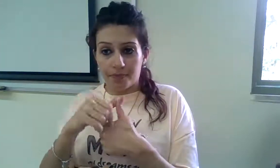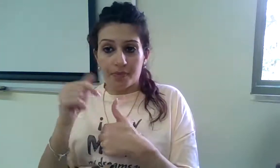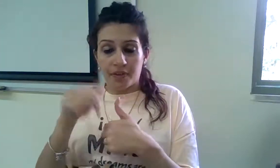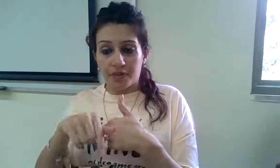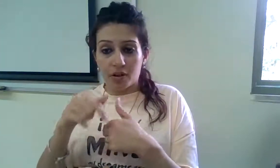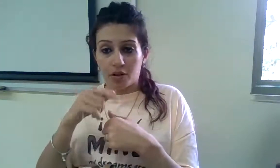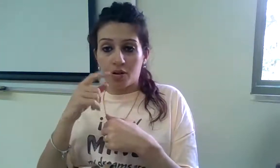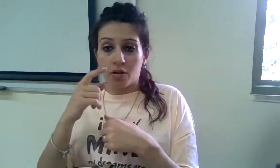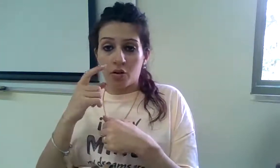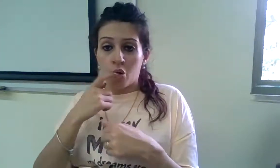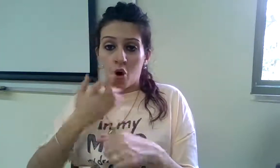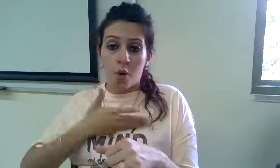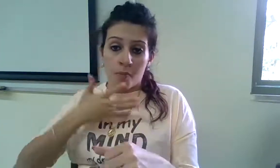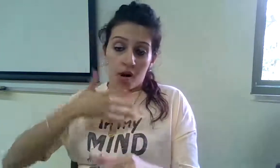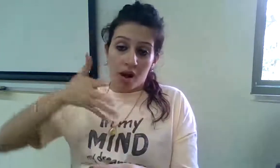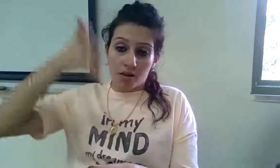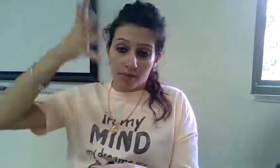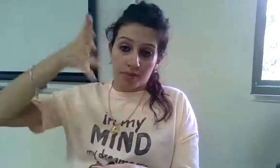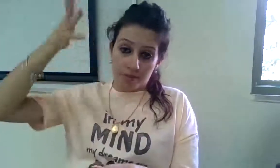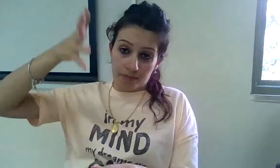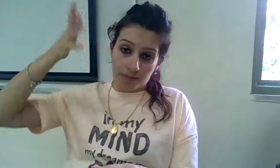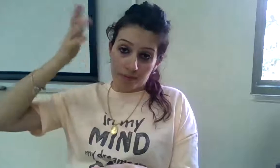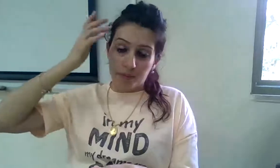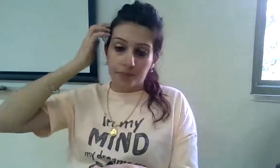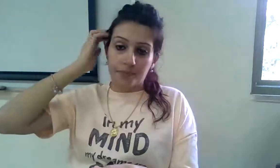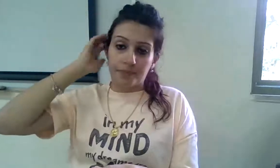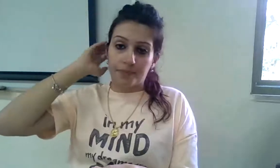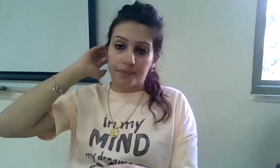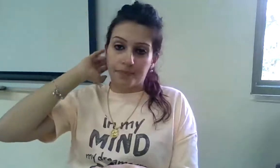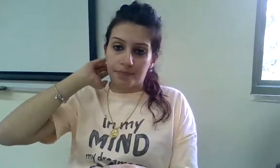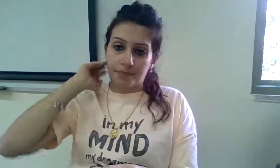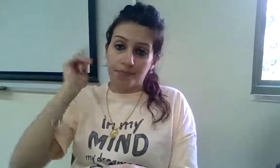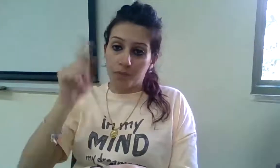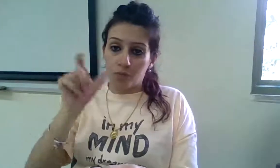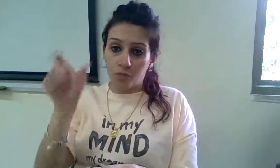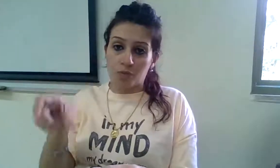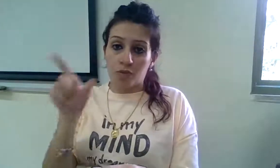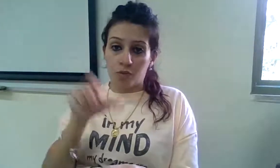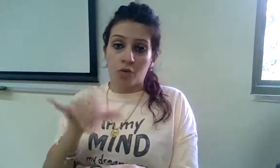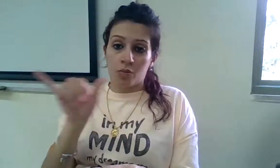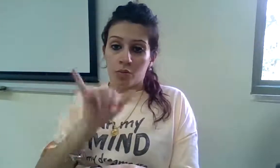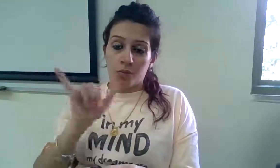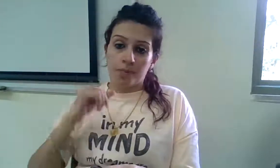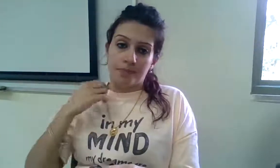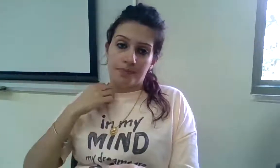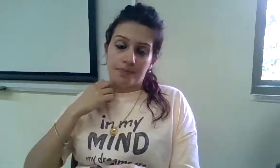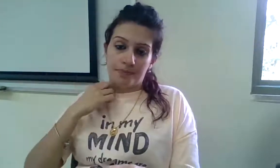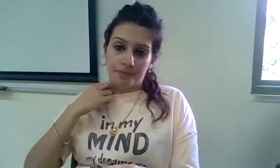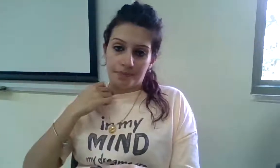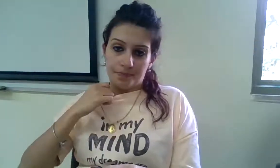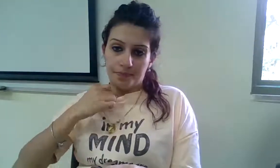بإعادة التفكير في جميع أنظمة الاختبار الموحدة لان ذلك هو الجانب الآخر من السؤال